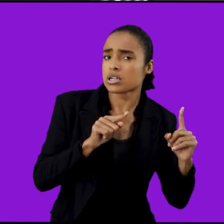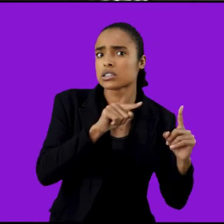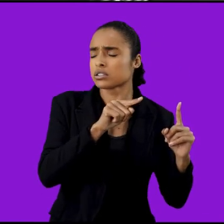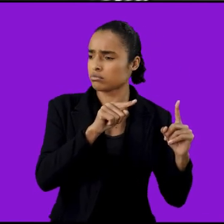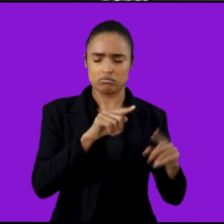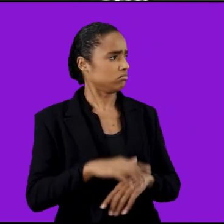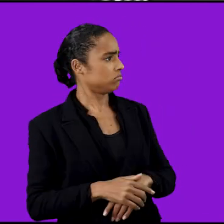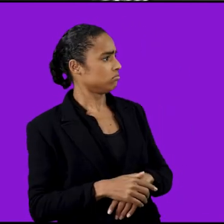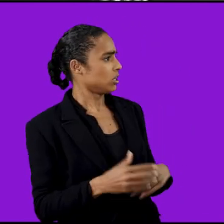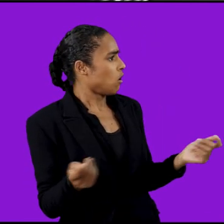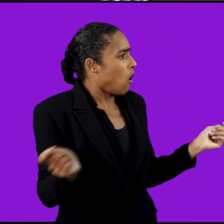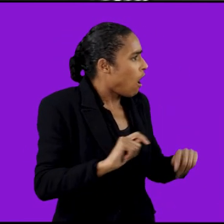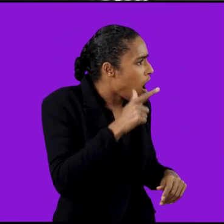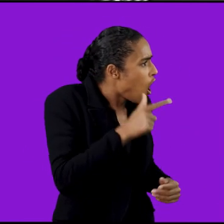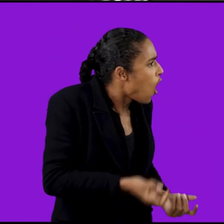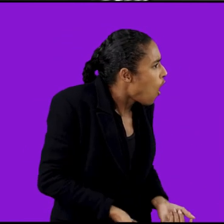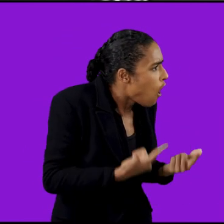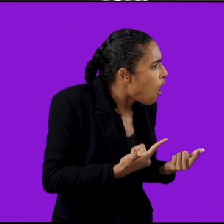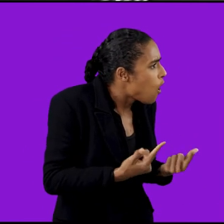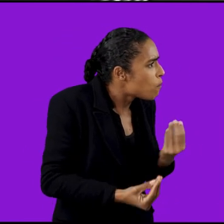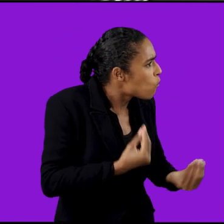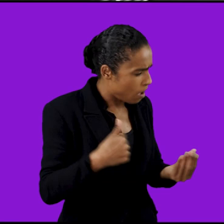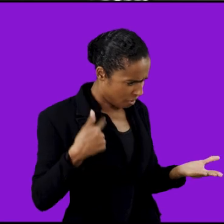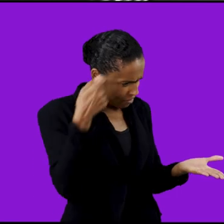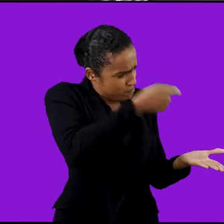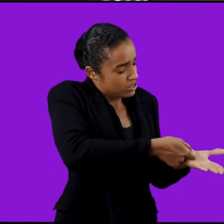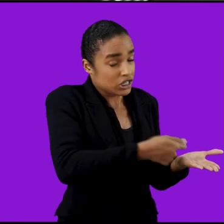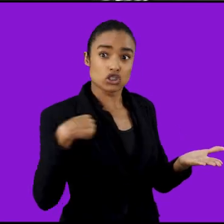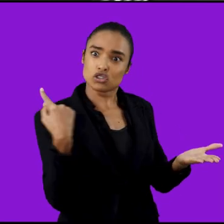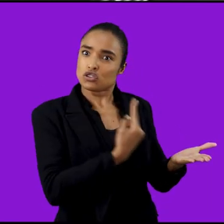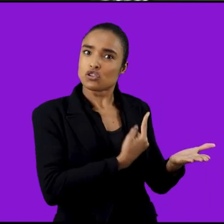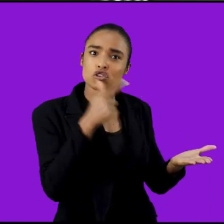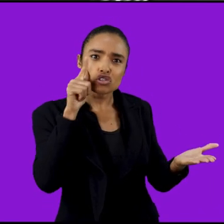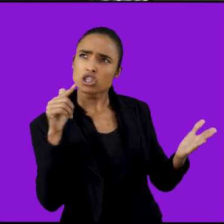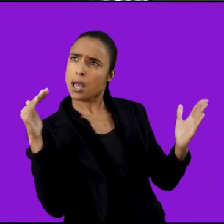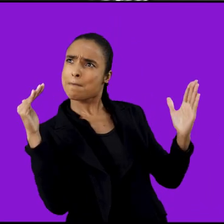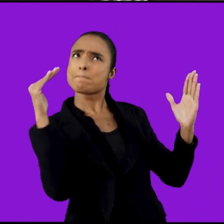Eu falei “Mas como assim? Quando a gente tá achando que tá chegando na casa grande,